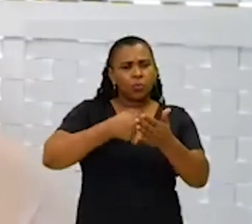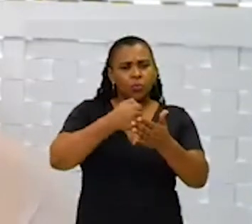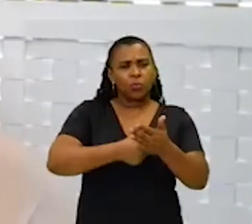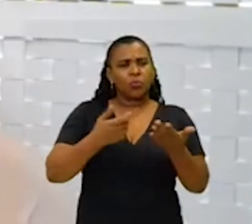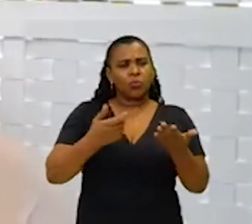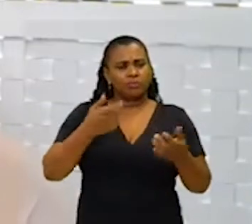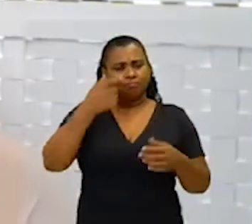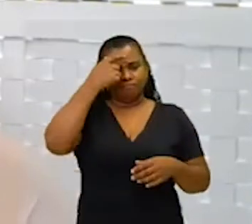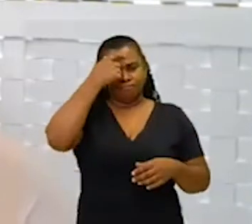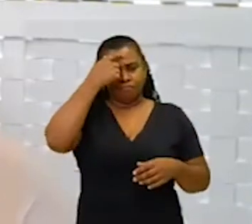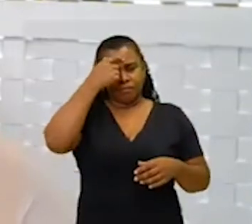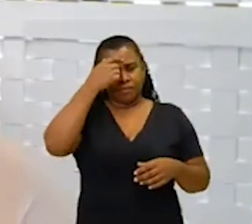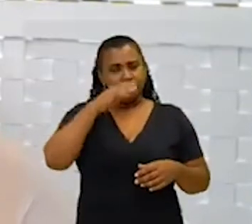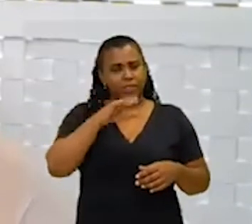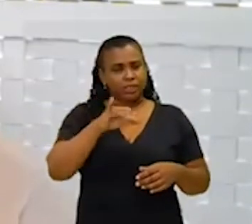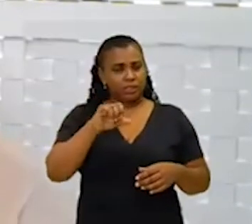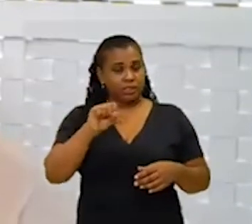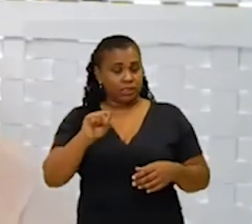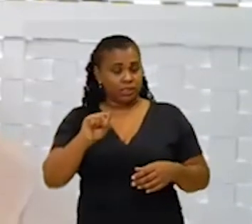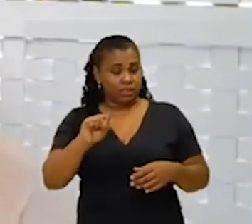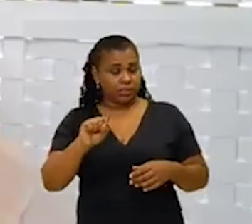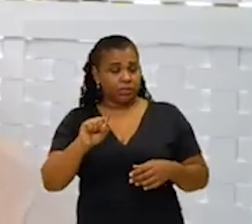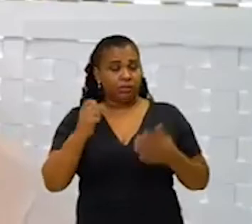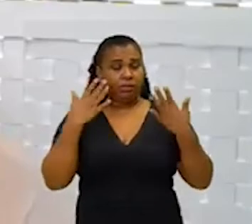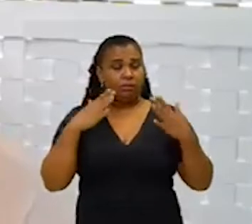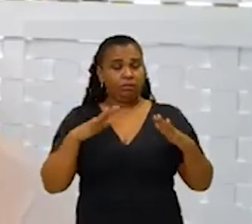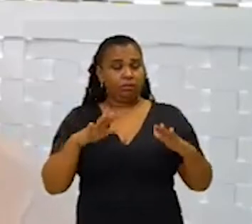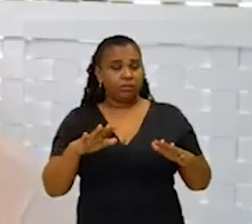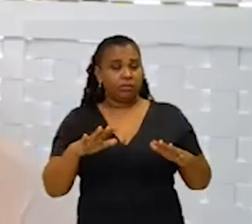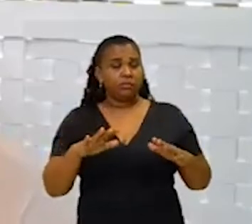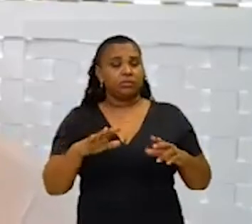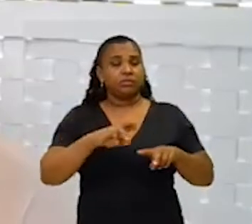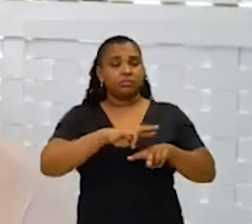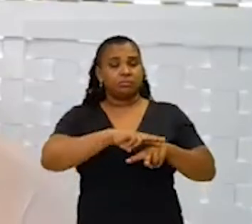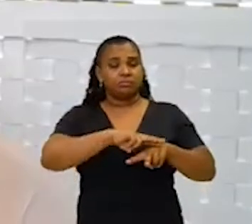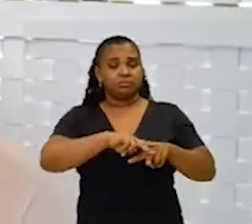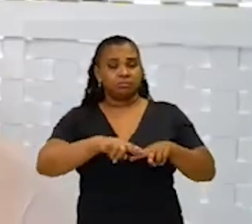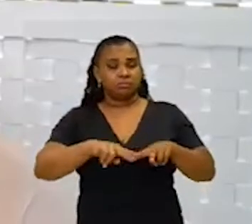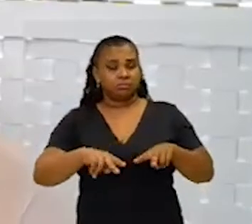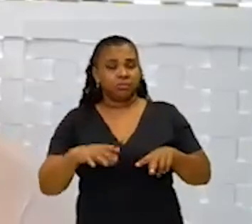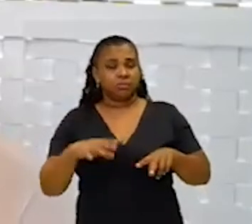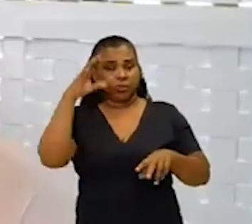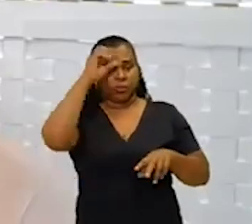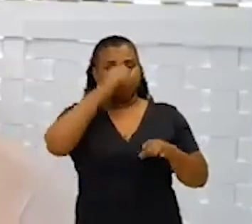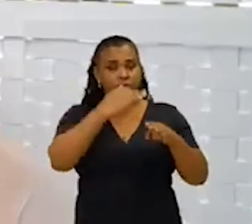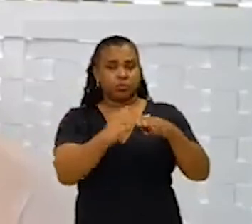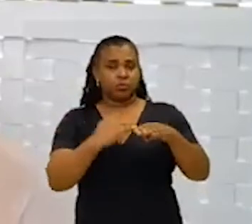Aqui se certo normatividade compreende o conjunto de crenças de superioridade sobre sexo gênero